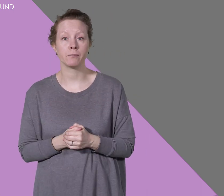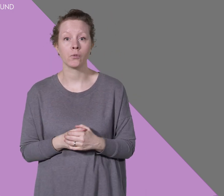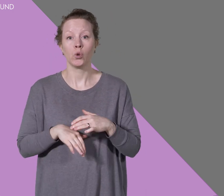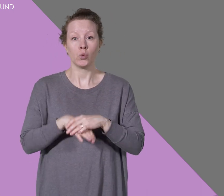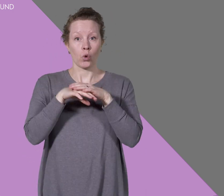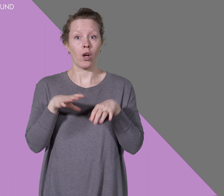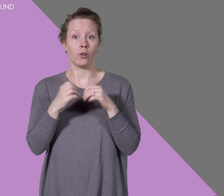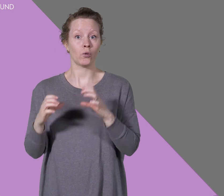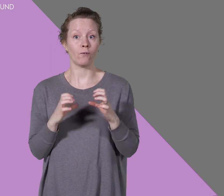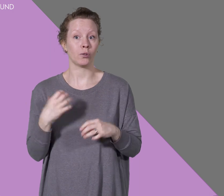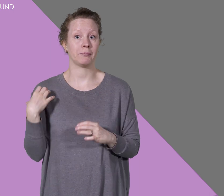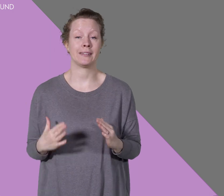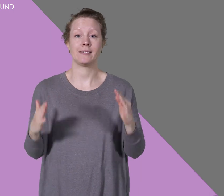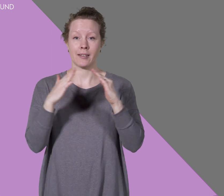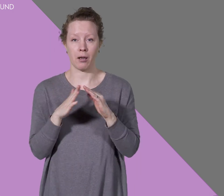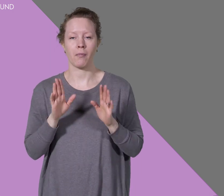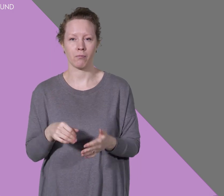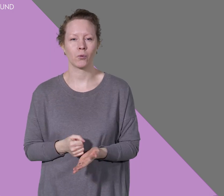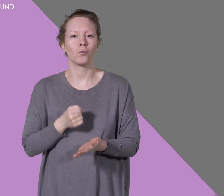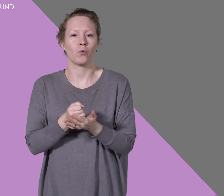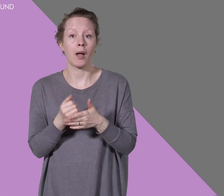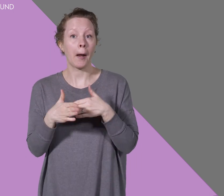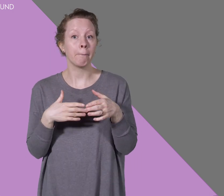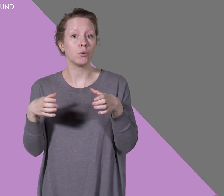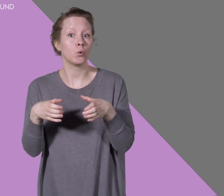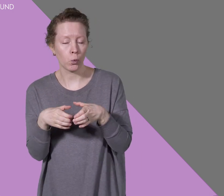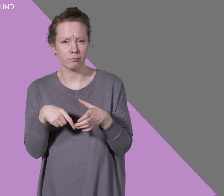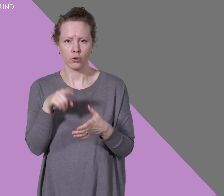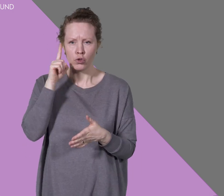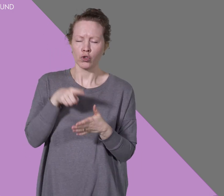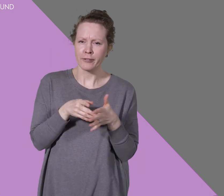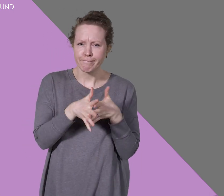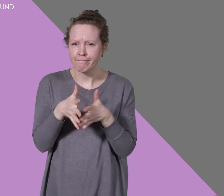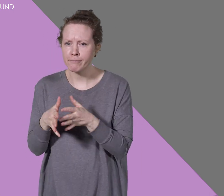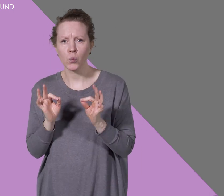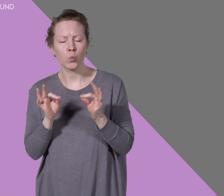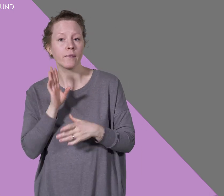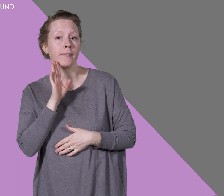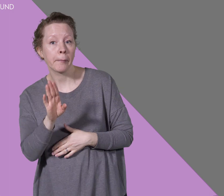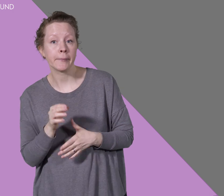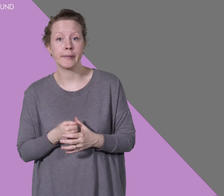och social- och hälsovårdsministeriet har tillsatt en arbetsgrupp - för att utreda ärendet.